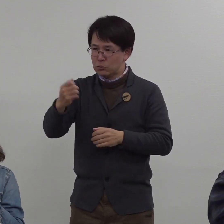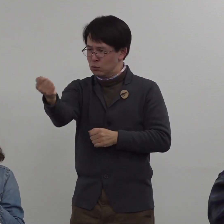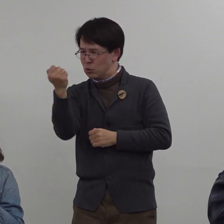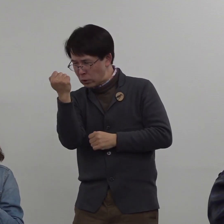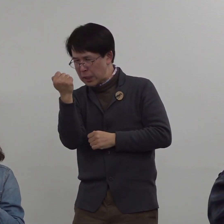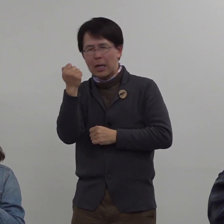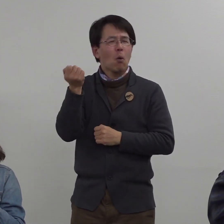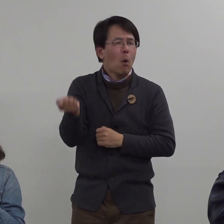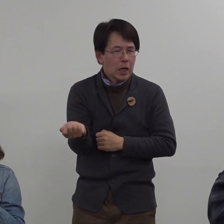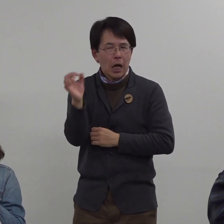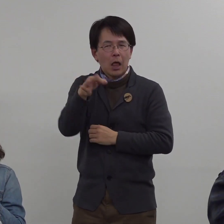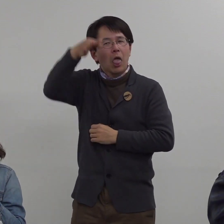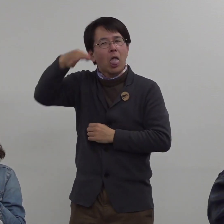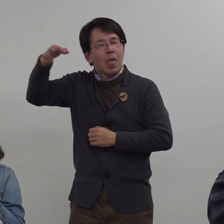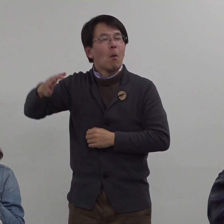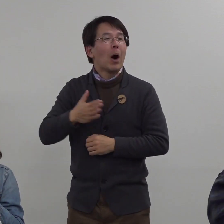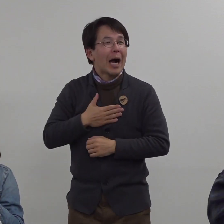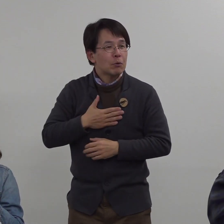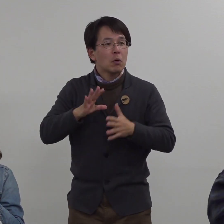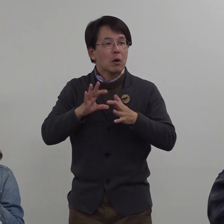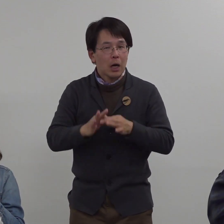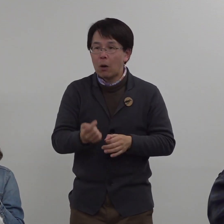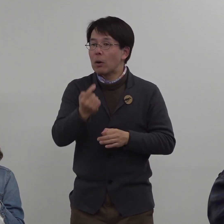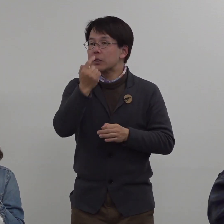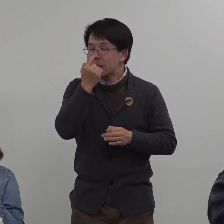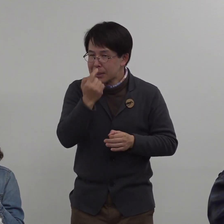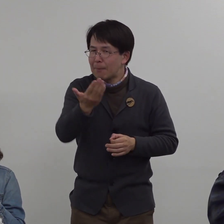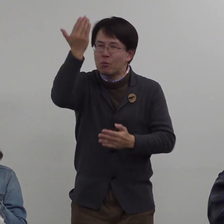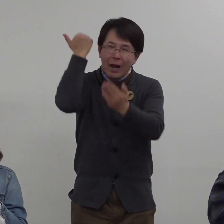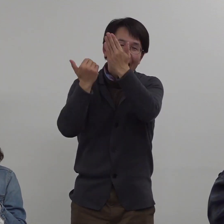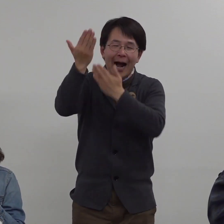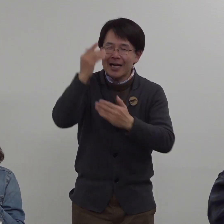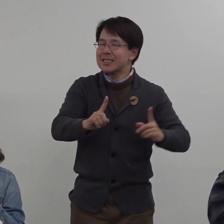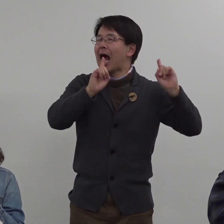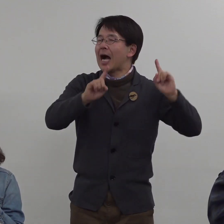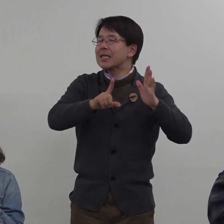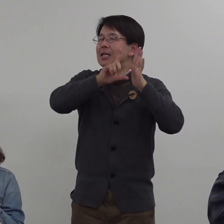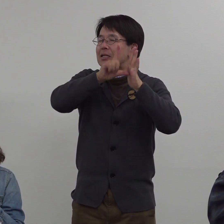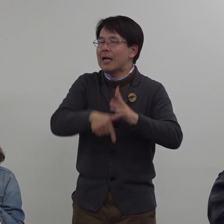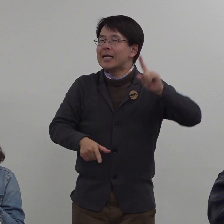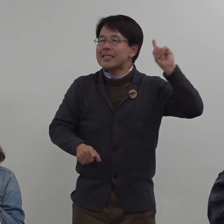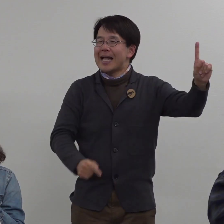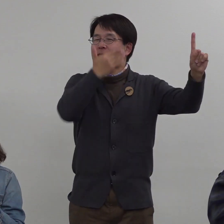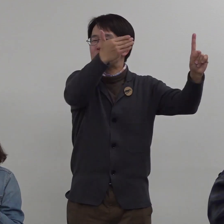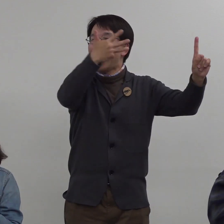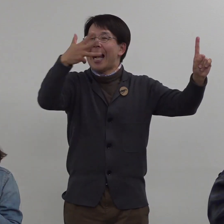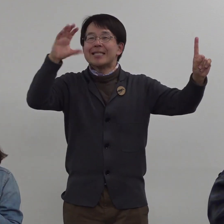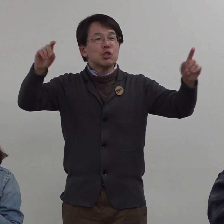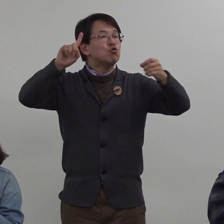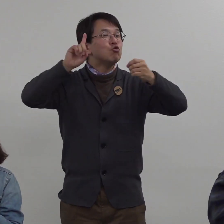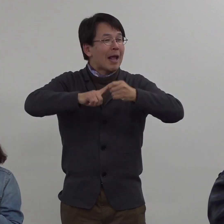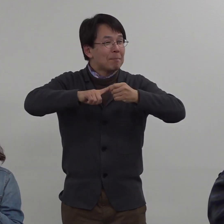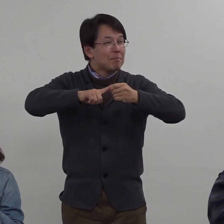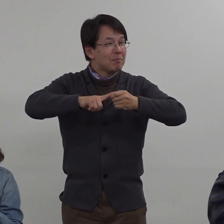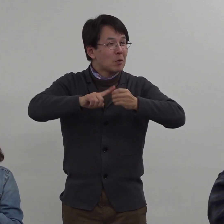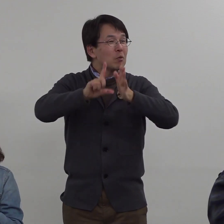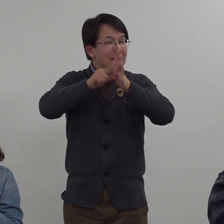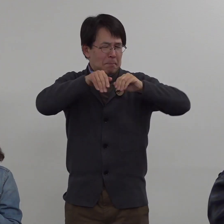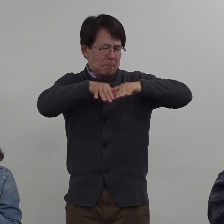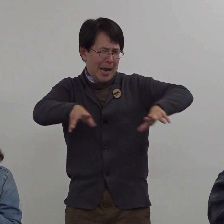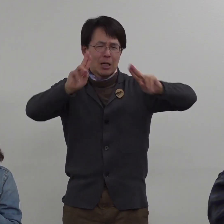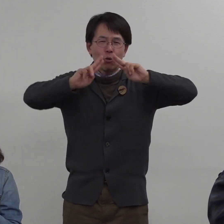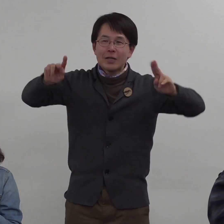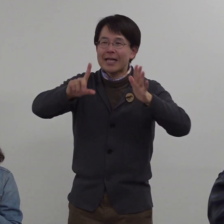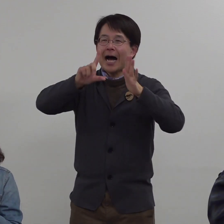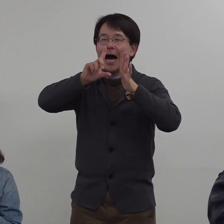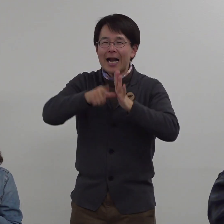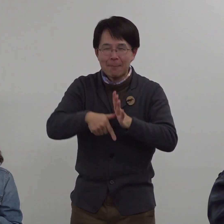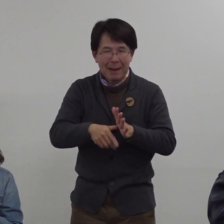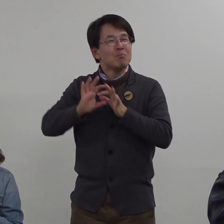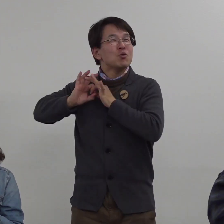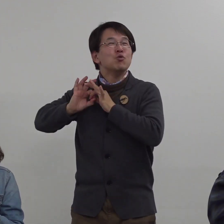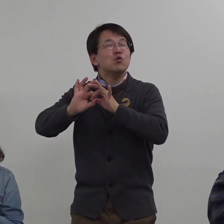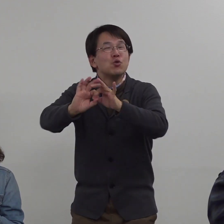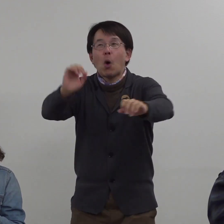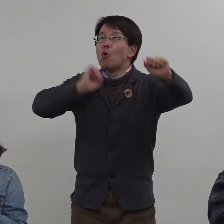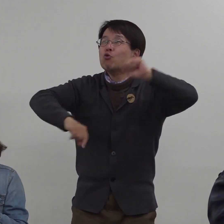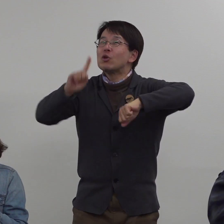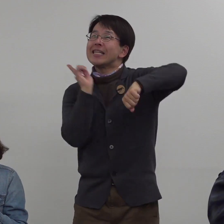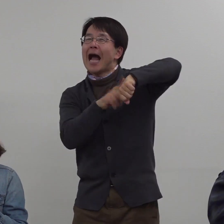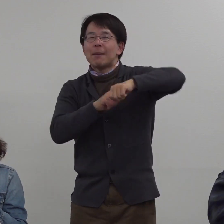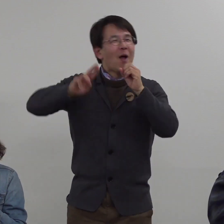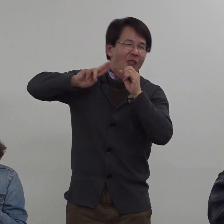なので私は自分が聞こえていた80年代の歌であれば一通り結構 何時間でもフリータイムで歌えるほど カラオケが大好きです